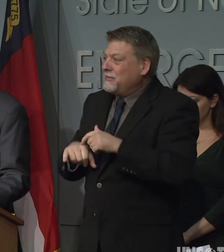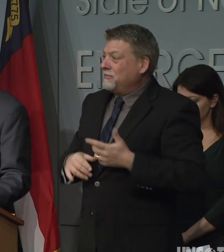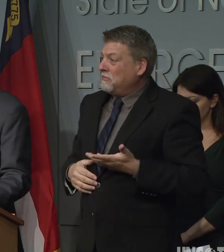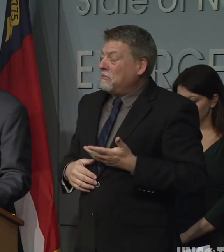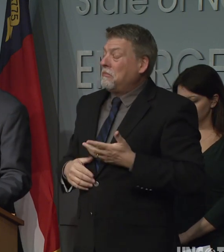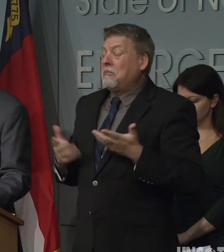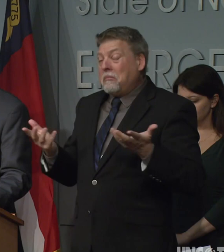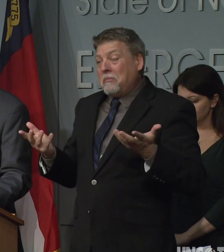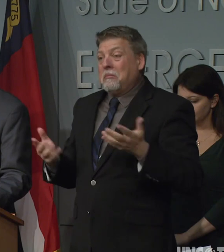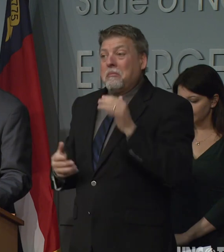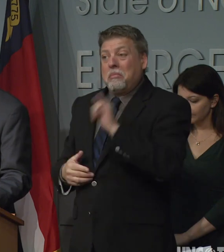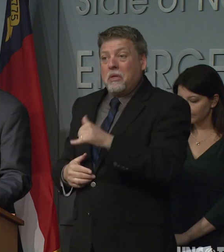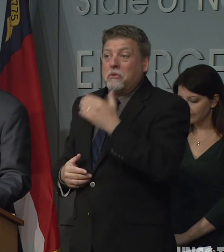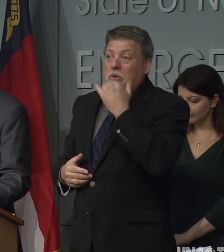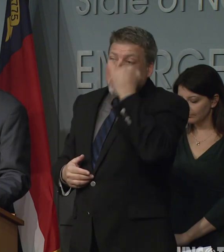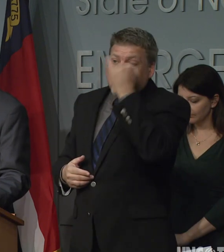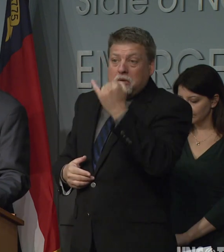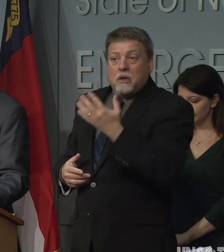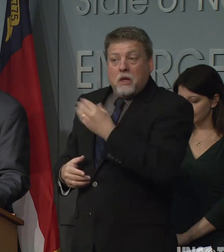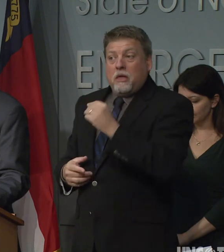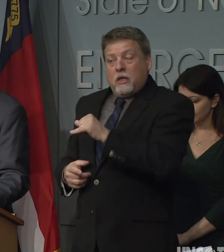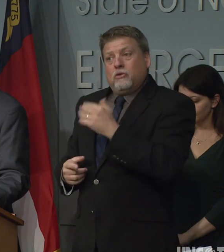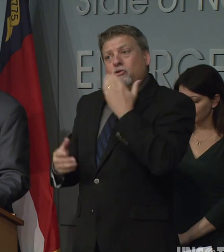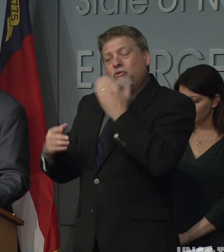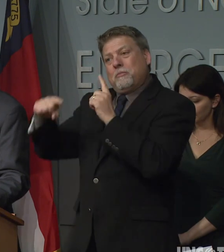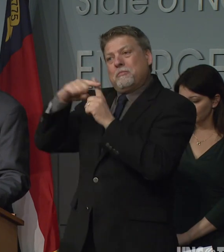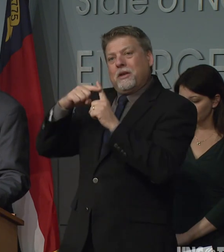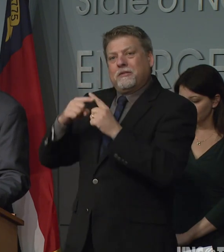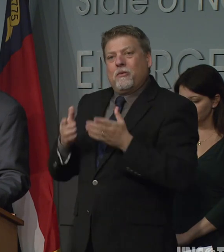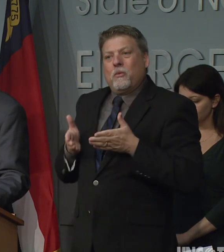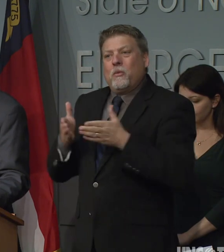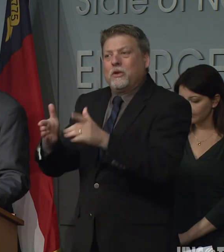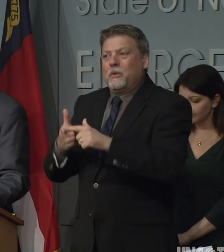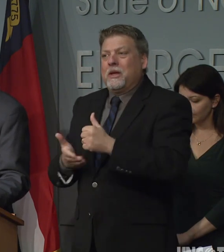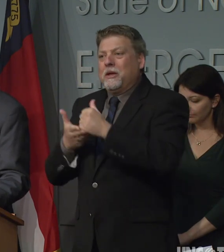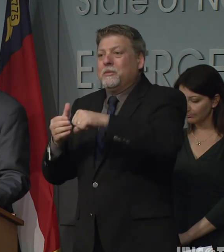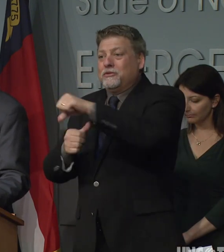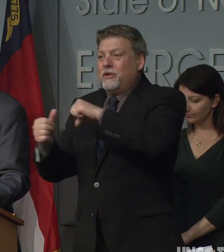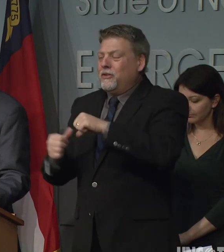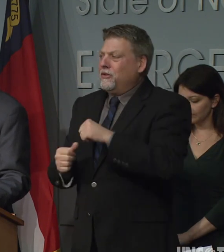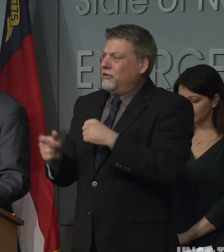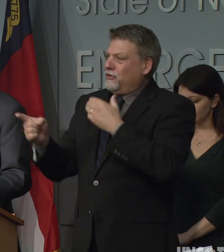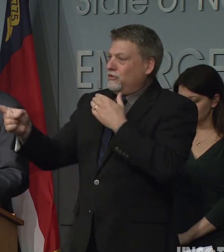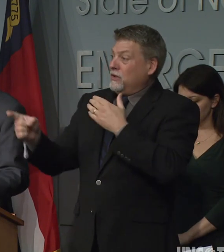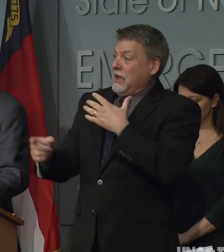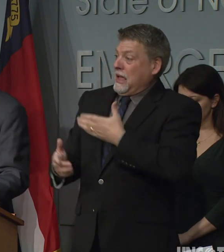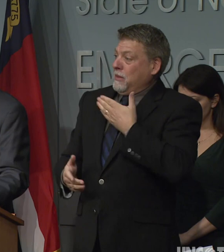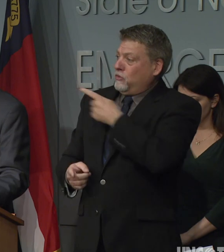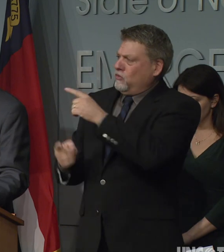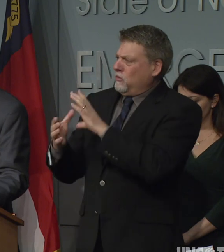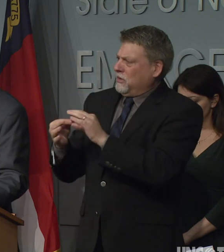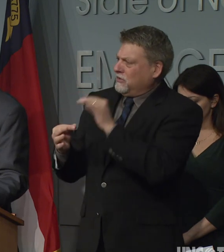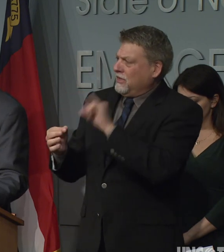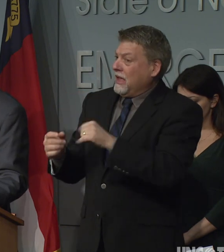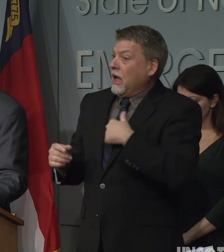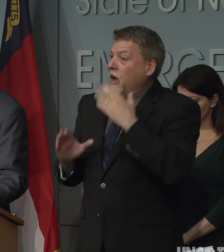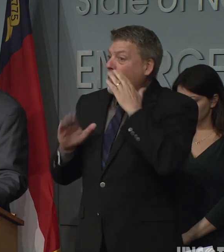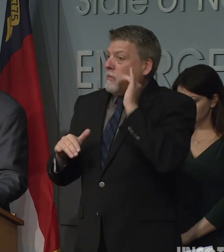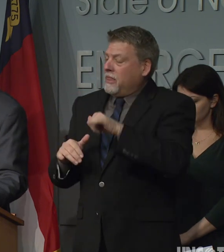Y el motivar este tipo de ayuda es algo positivo y me da gusto que lo hayas mencionado, porque esto ya está sucediendo,